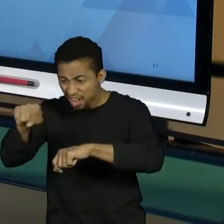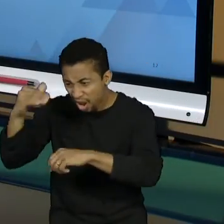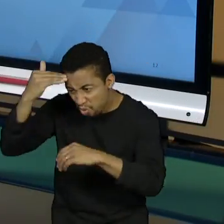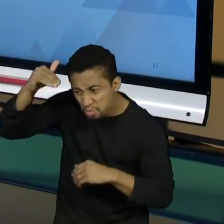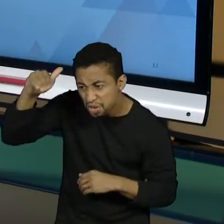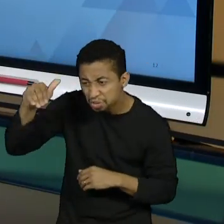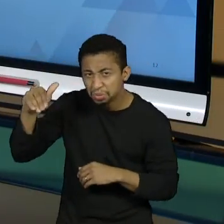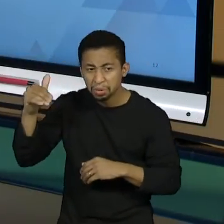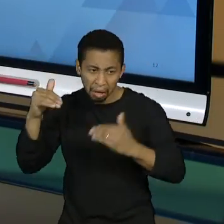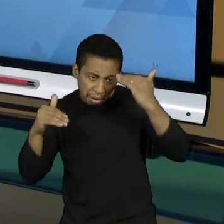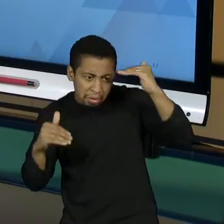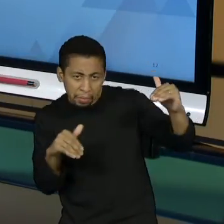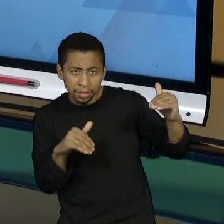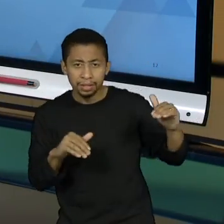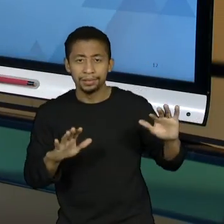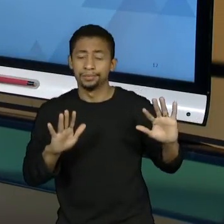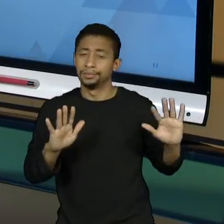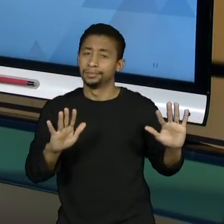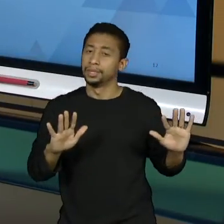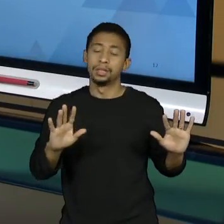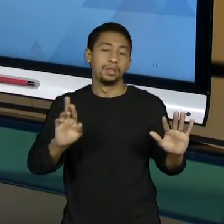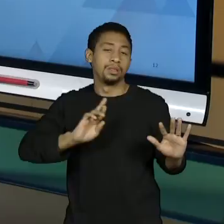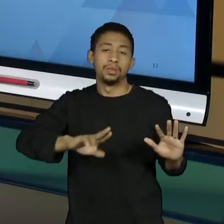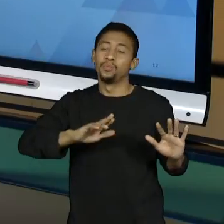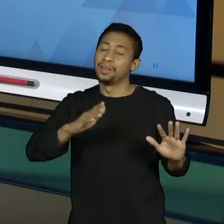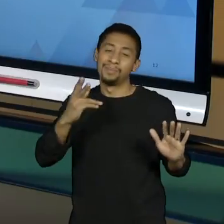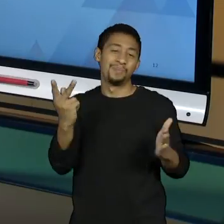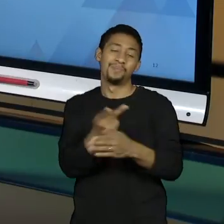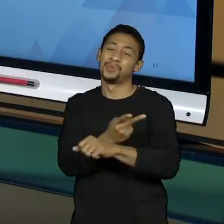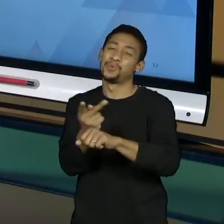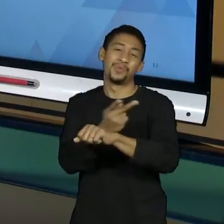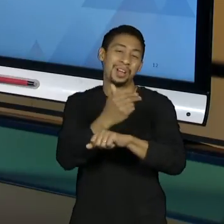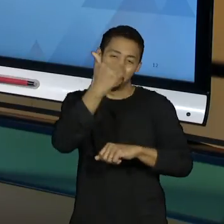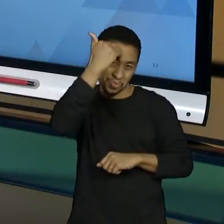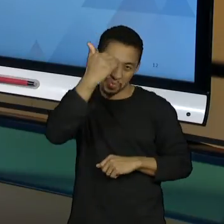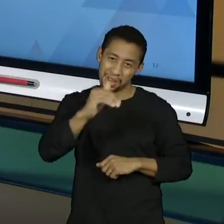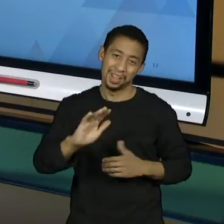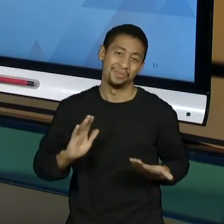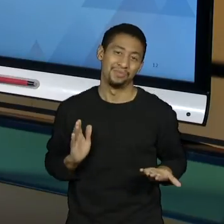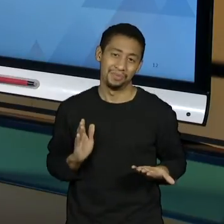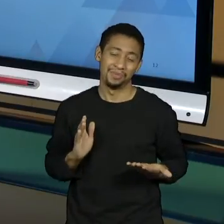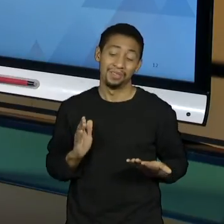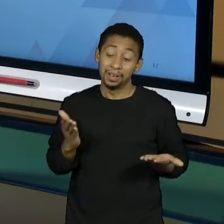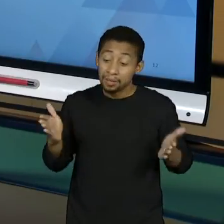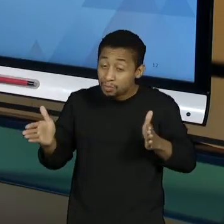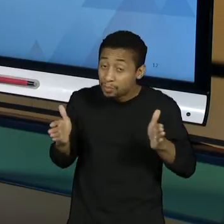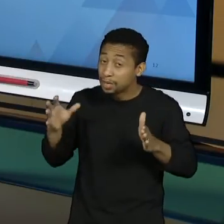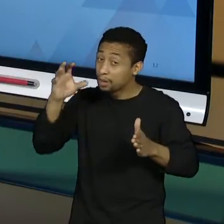PROCURAR CULPADOS, É HORA DE APRENDER, TÁ? ENTÃO NÃO PROCUREM "AH, AQUELA PESSOA TRABALHOU MENOS,